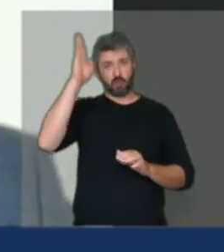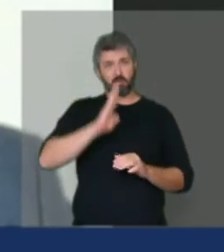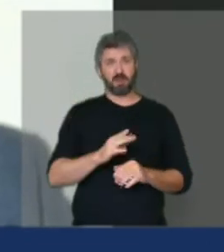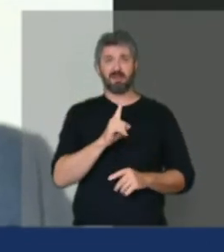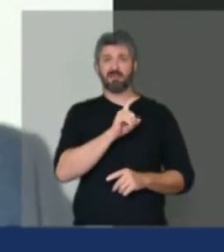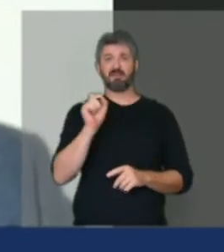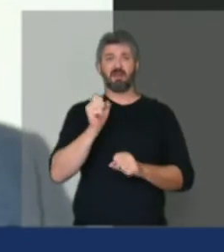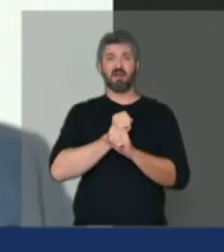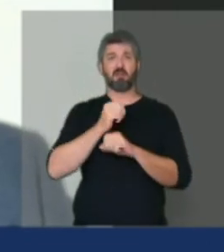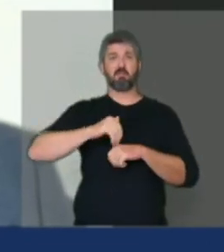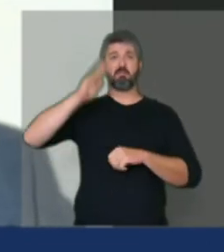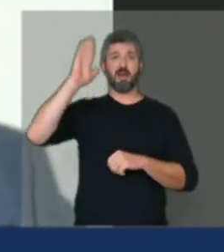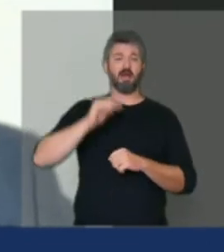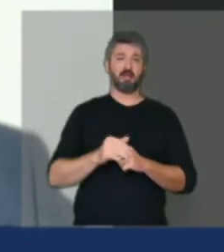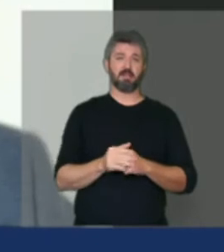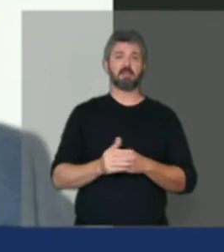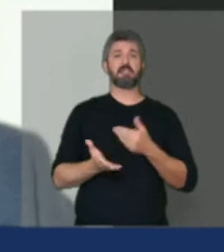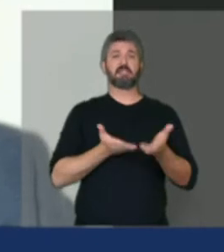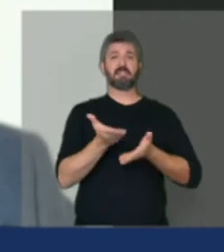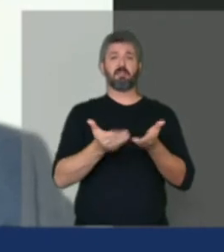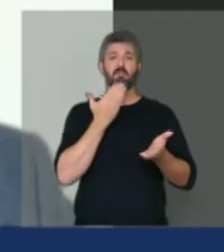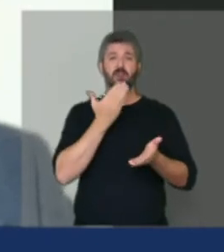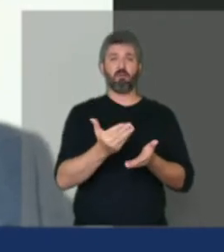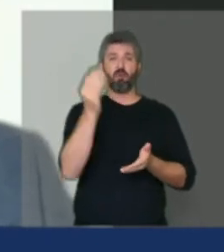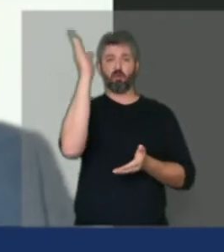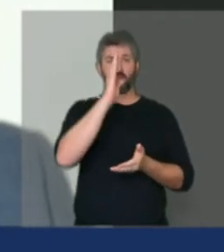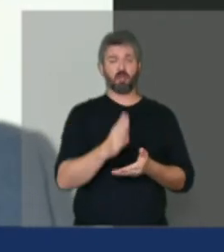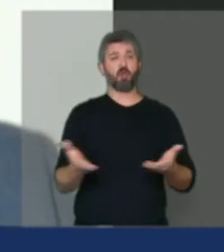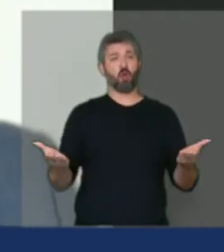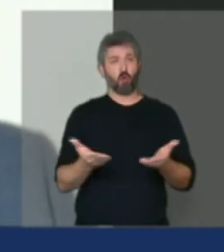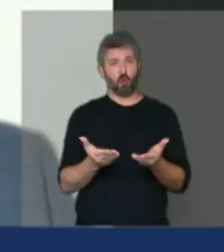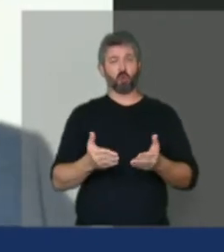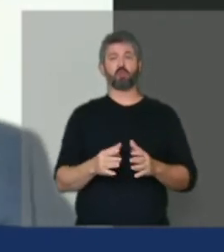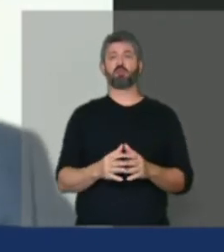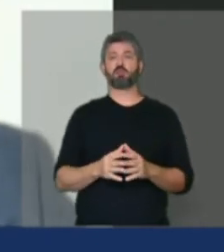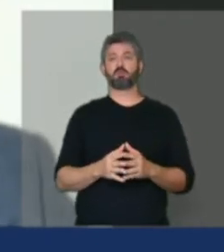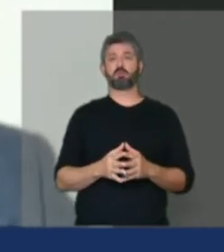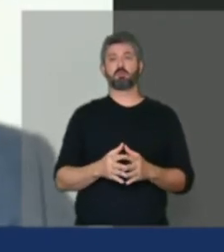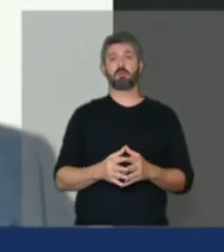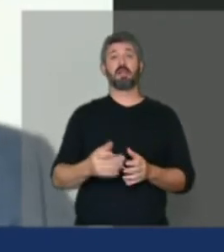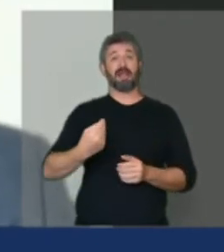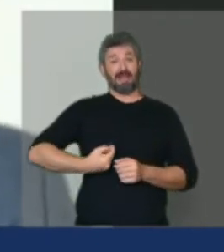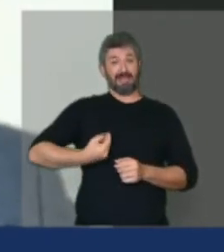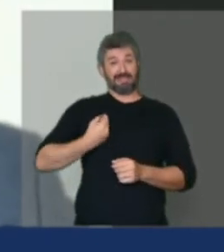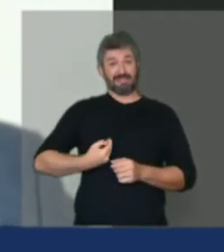BRASIL E SERVE O BRASIL AINDA HOJE PRESENTE EM PRATICAMENTE MAIS DE 5 MIL MUNICÍPIOS BRASILEIROS, PORTANTO EU SOU